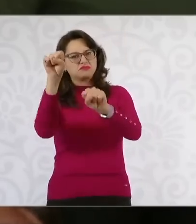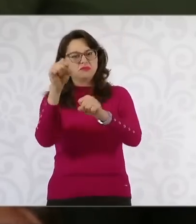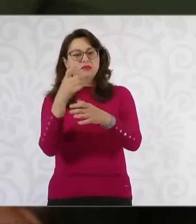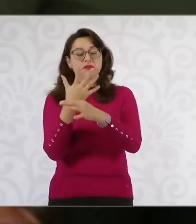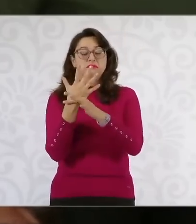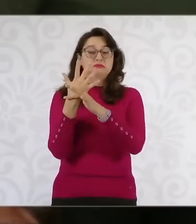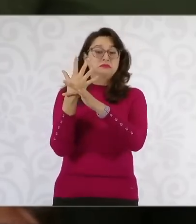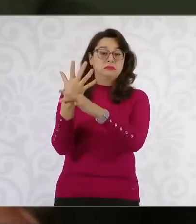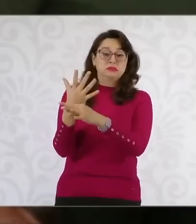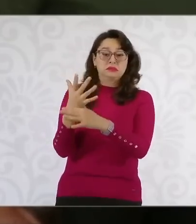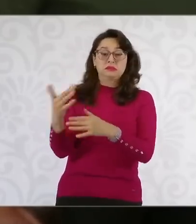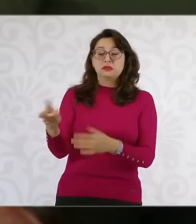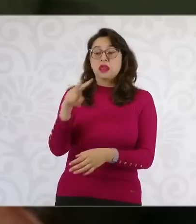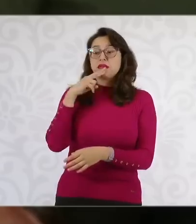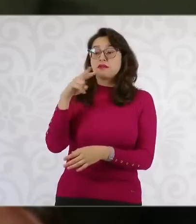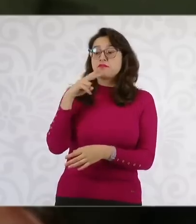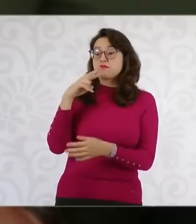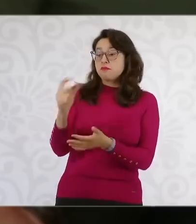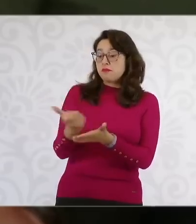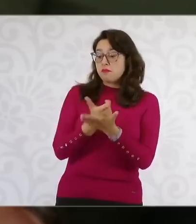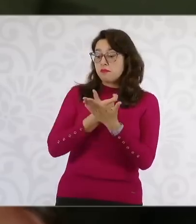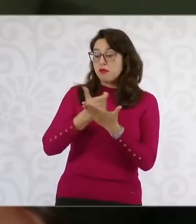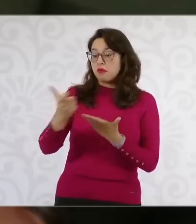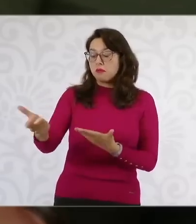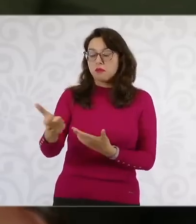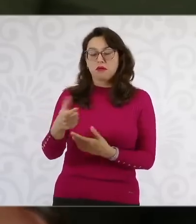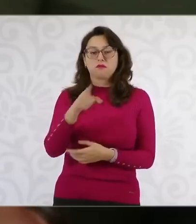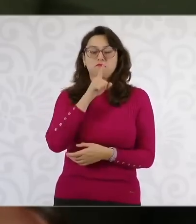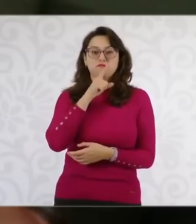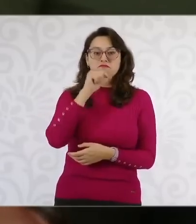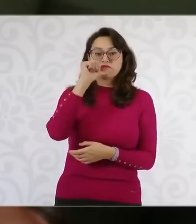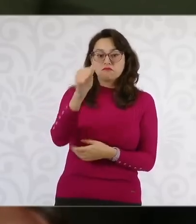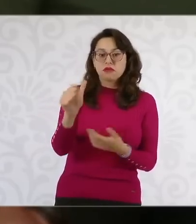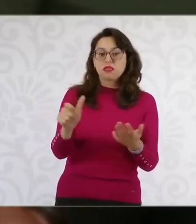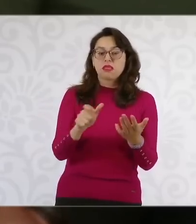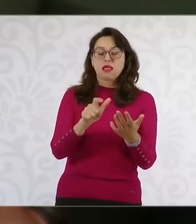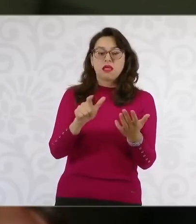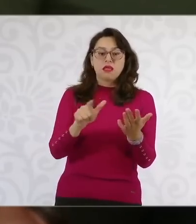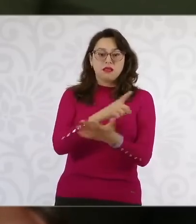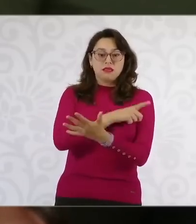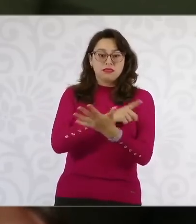de aguinaldo así como trabajar sin prestaciones de ley qué salve al respecto presidenta si le